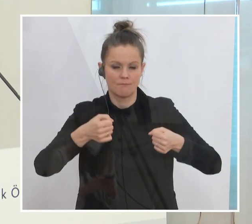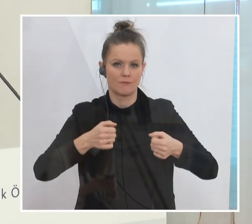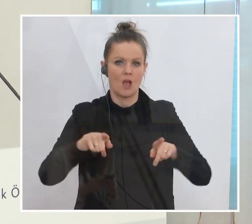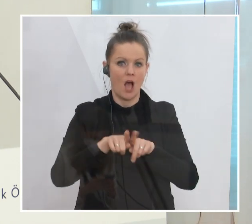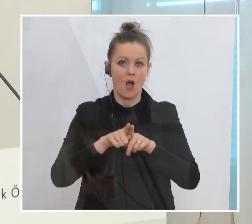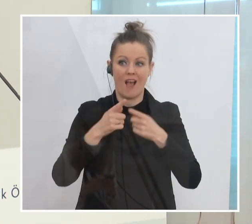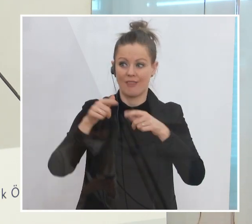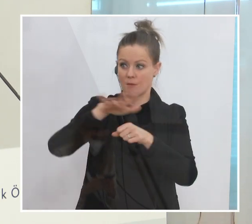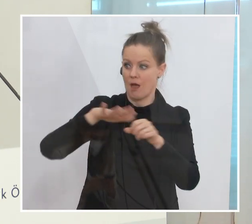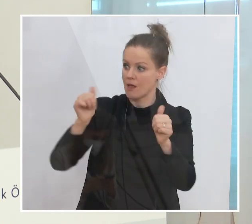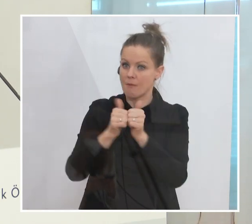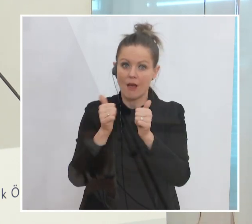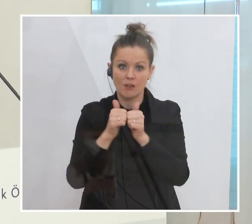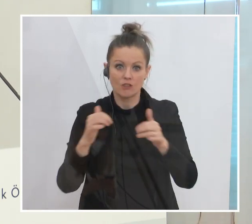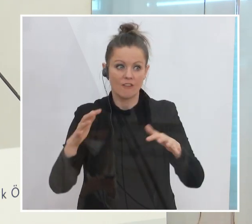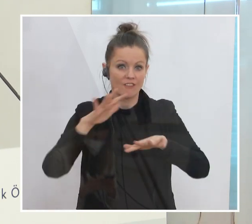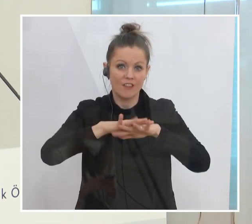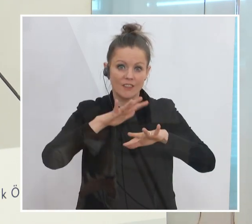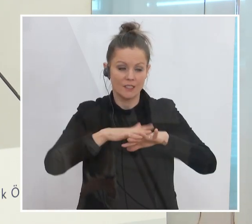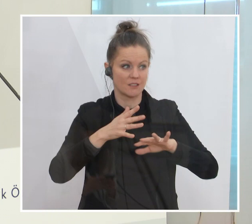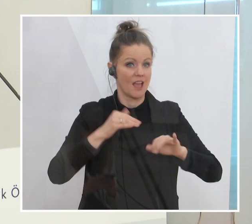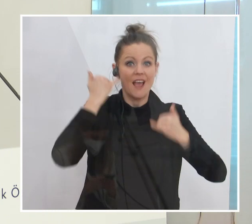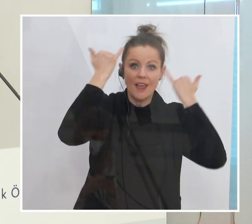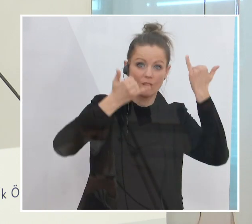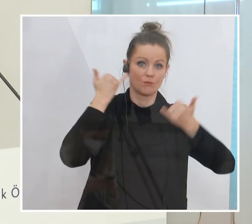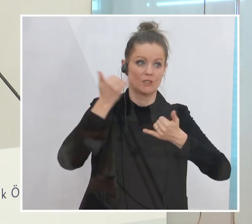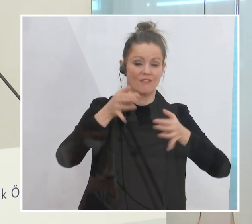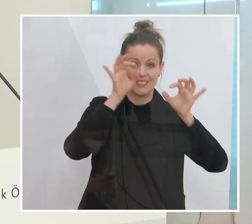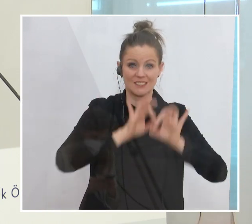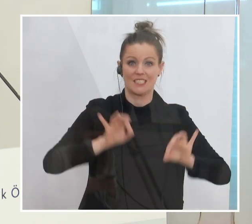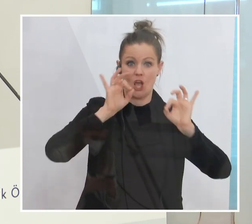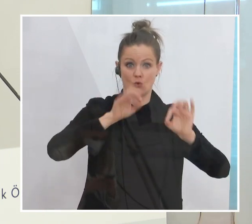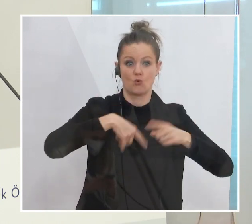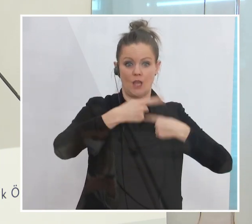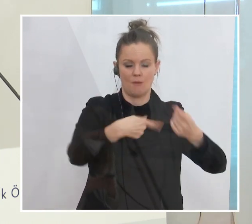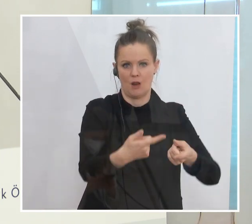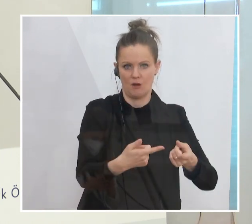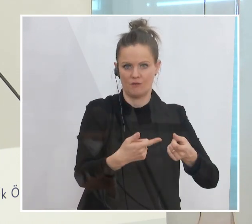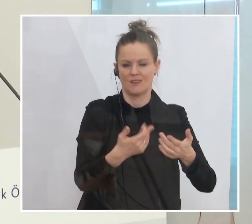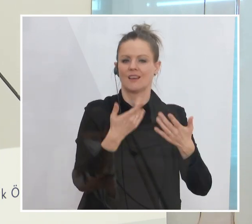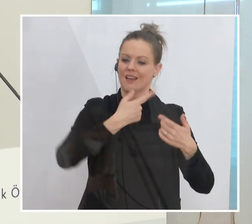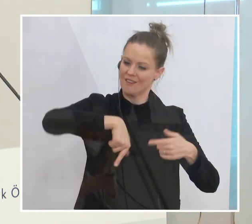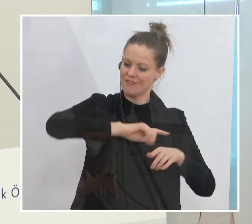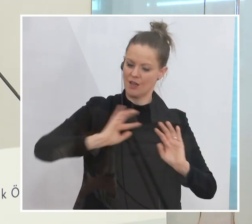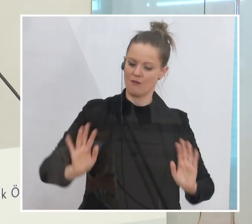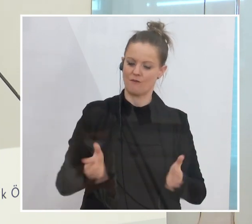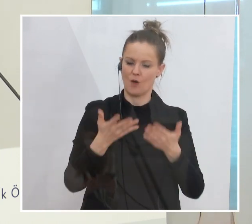Bereichen. Sie ist innovativ im besten Sinn. Wir müssen auch hier in unser Förderpraxis agil sein,